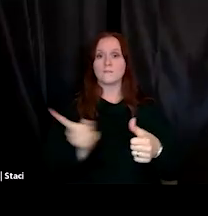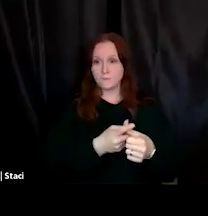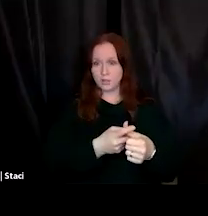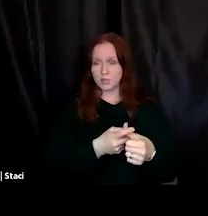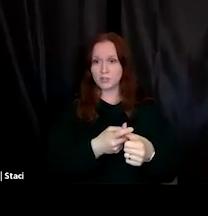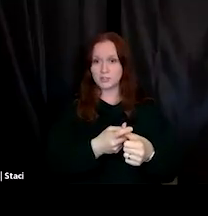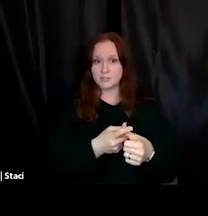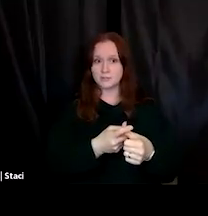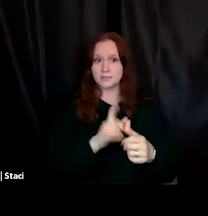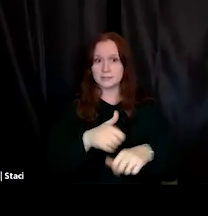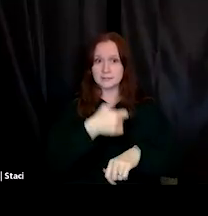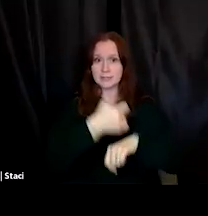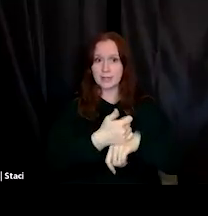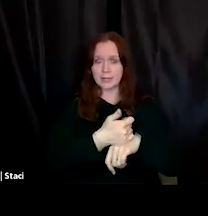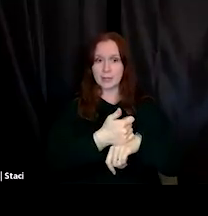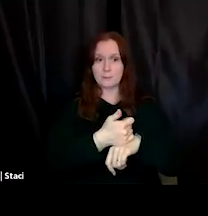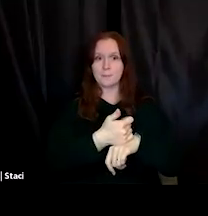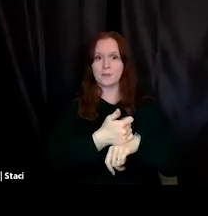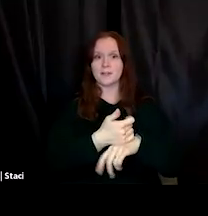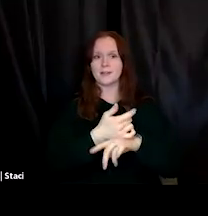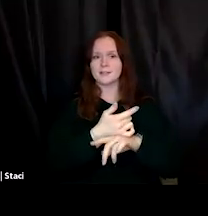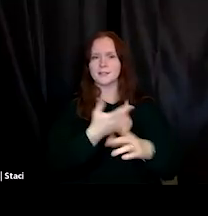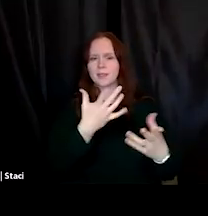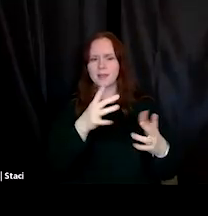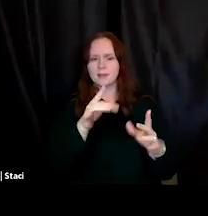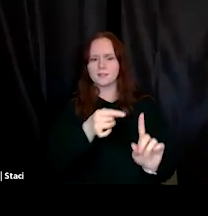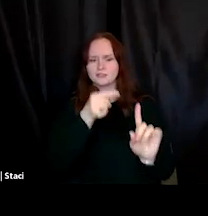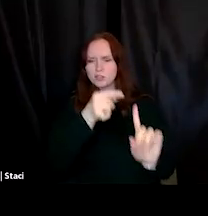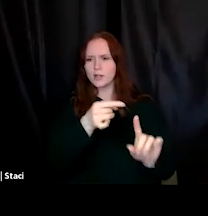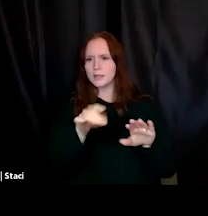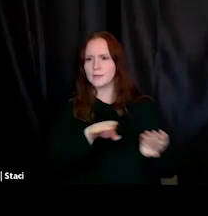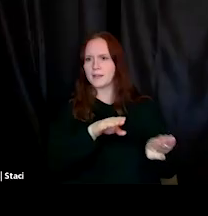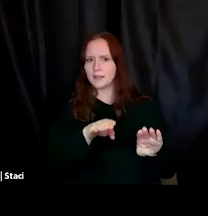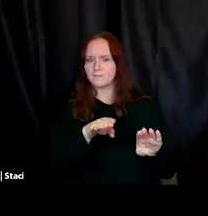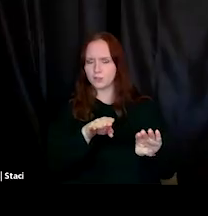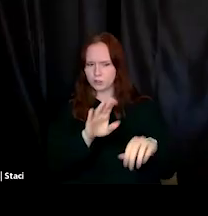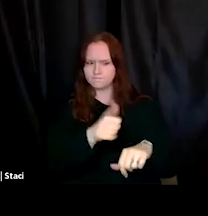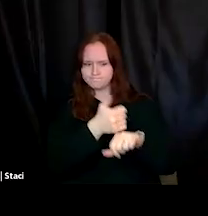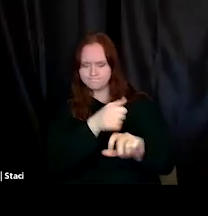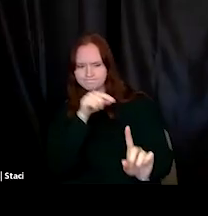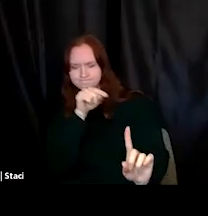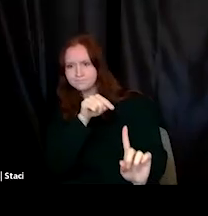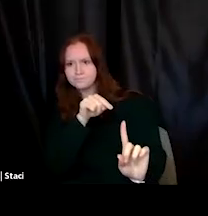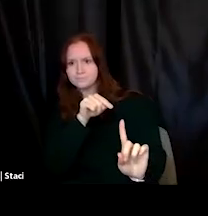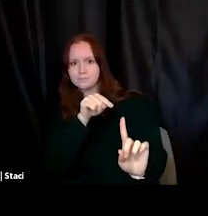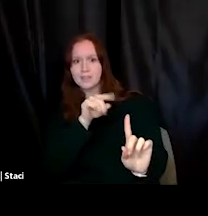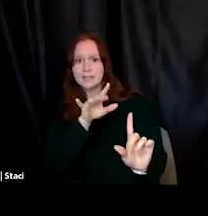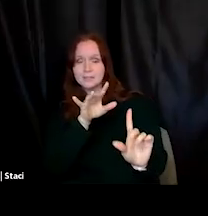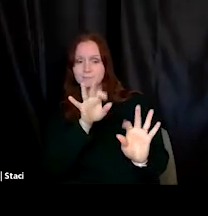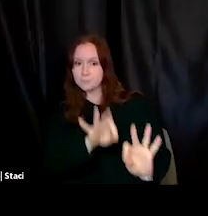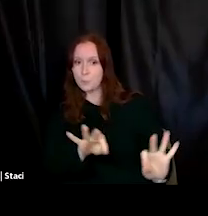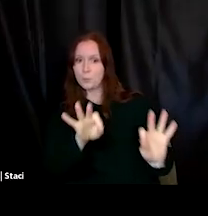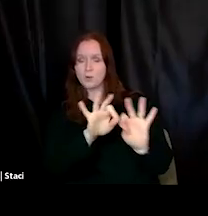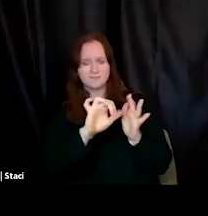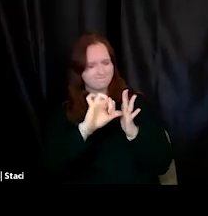también están en comunicación con la SSA en todas estas etapas. Así que tratamos de comunicarnos lo mejor posible